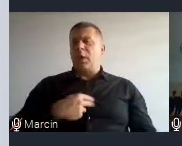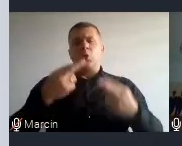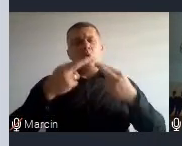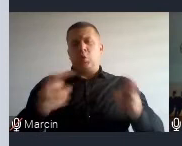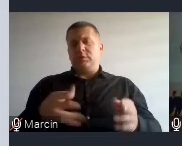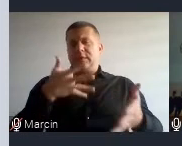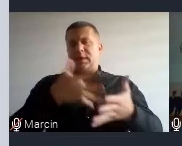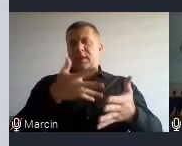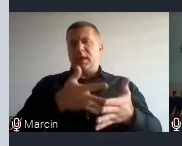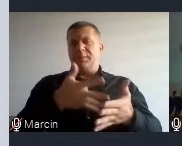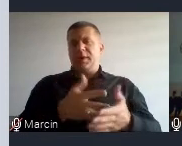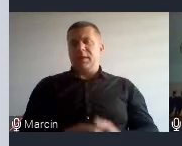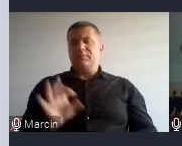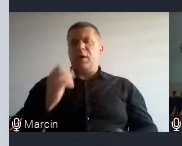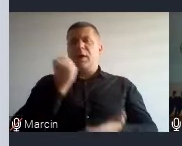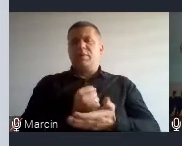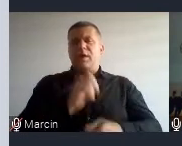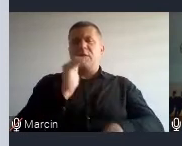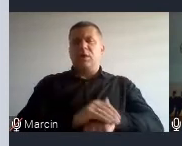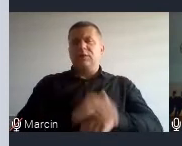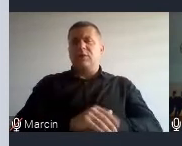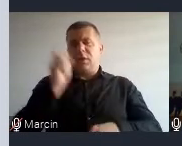bo w prawie zamówień publicznych szacowanie w jednym roku